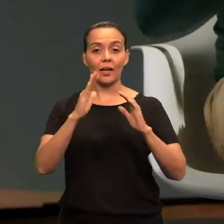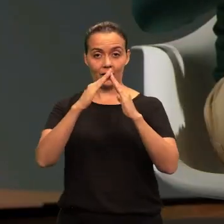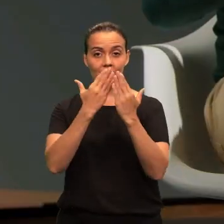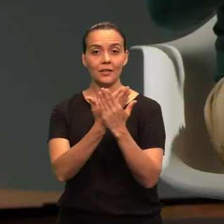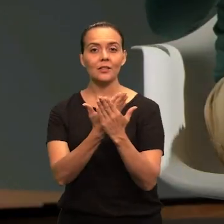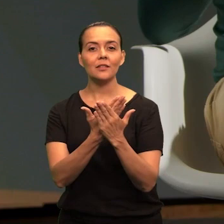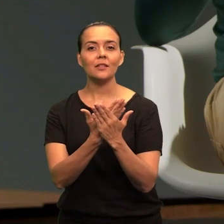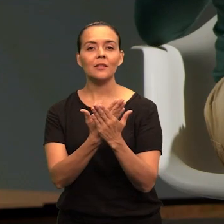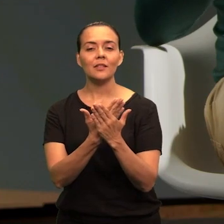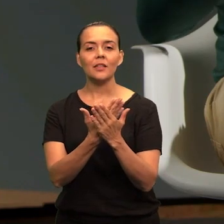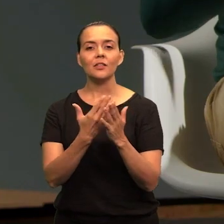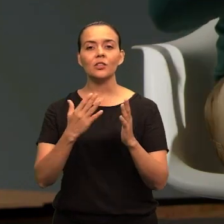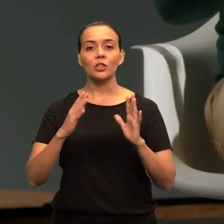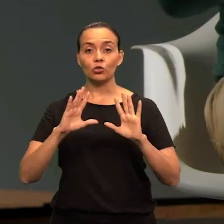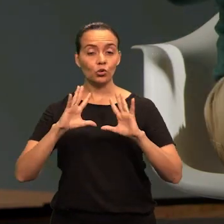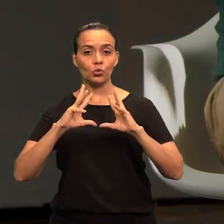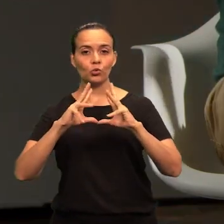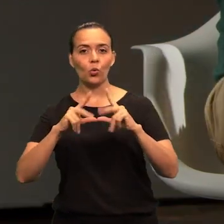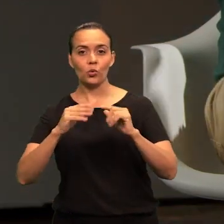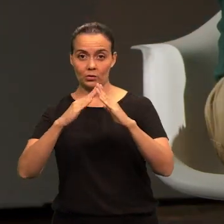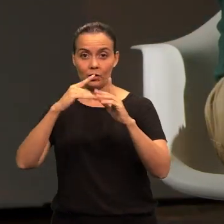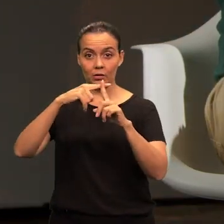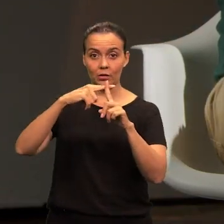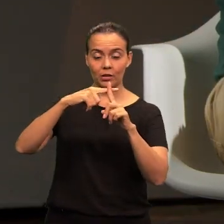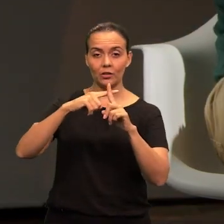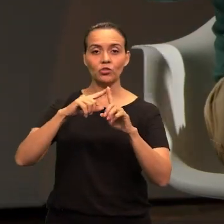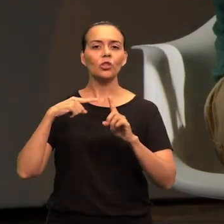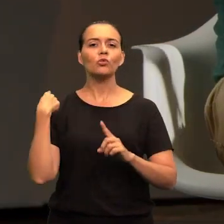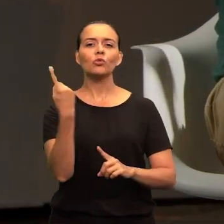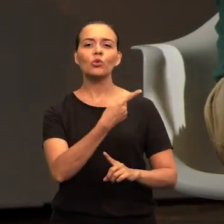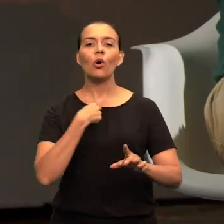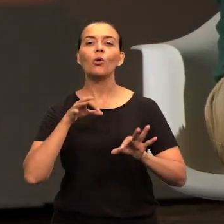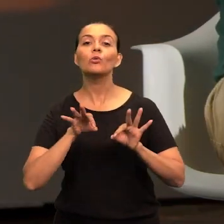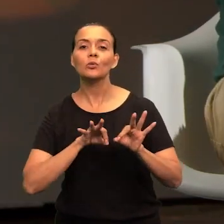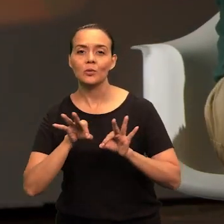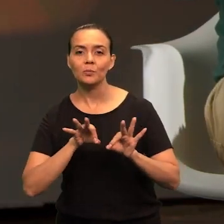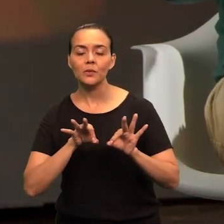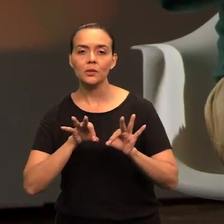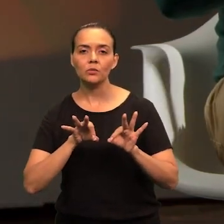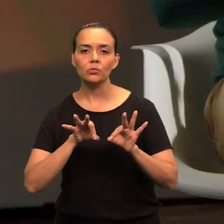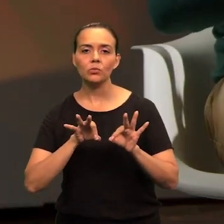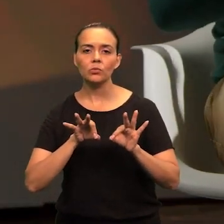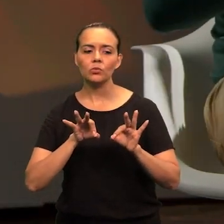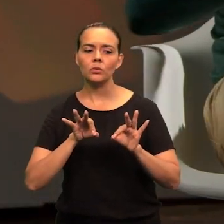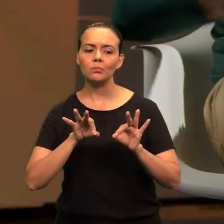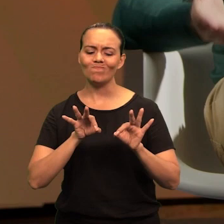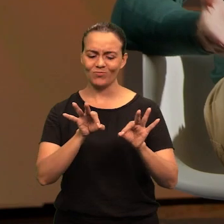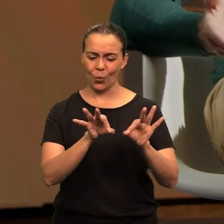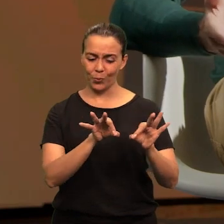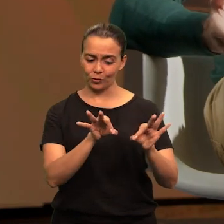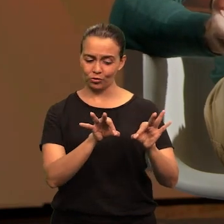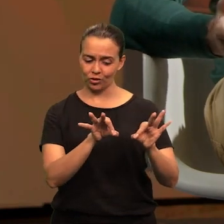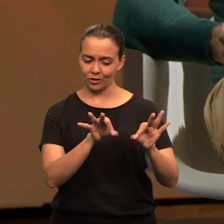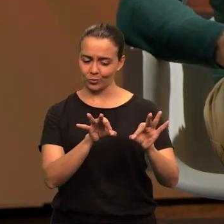nós somos criados por Deus e supostamente temos um plano, havia um projeto e nós nos rebelamos contra ele.